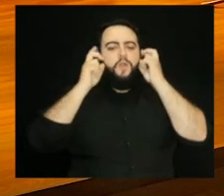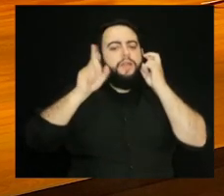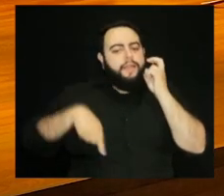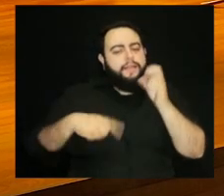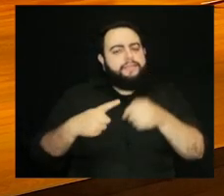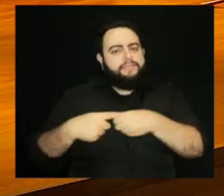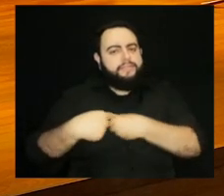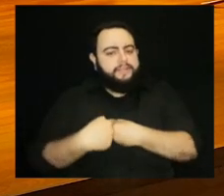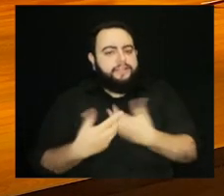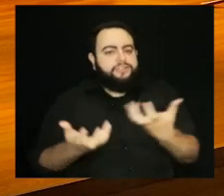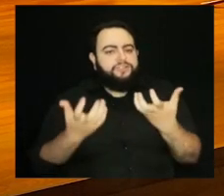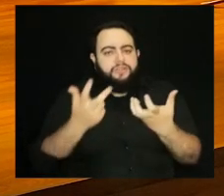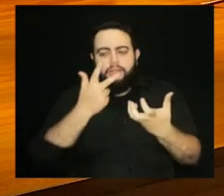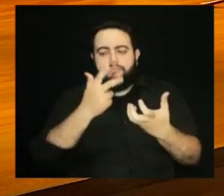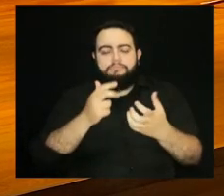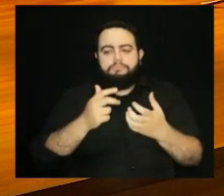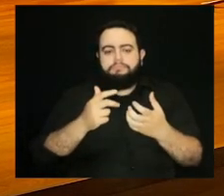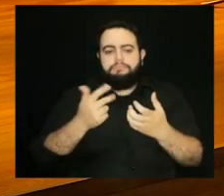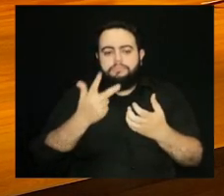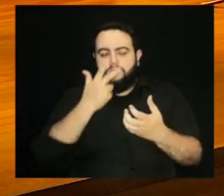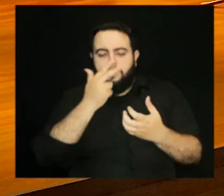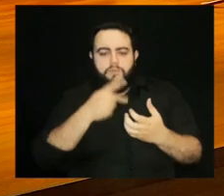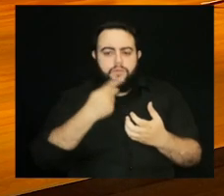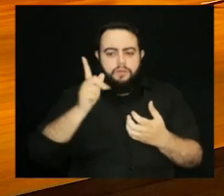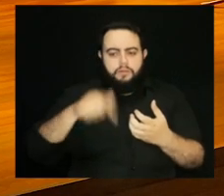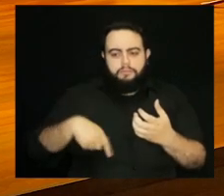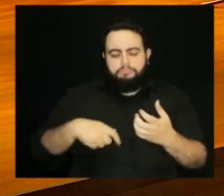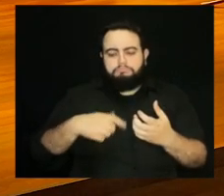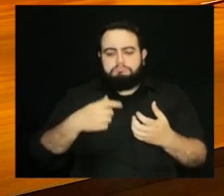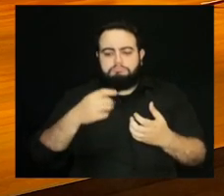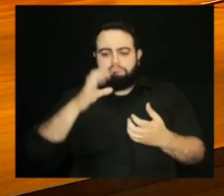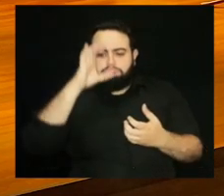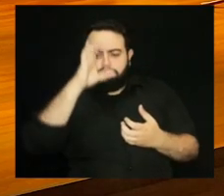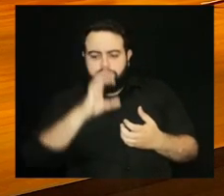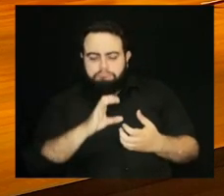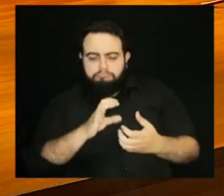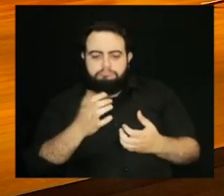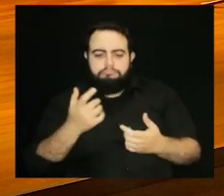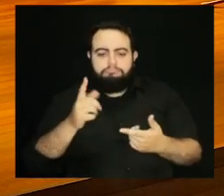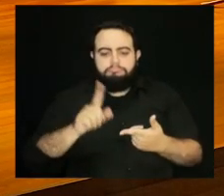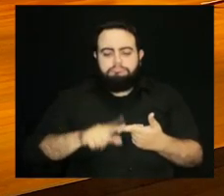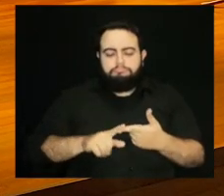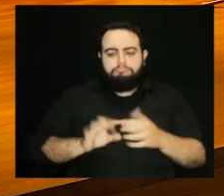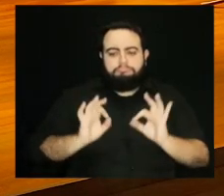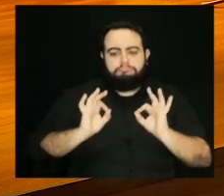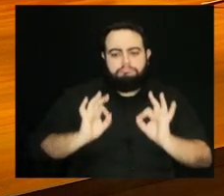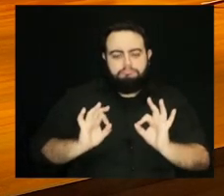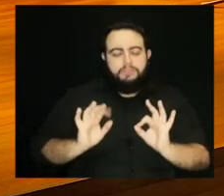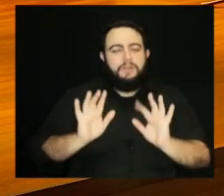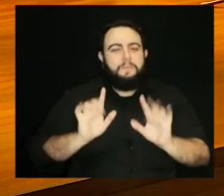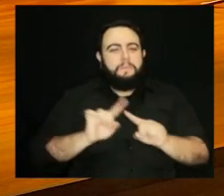se pretendia civilizada ter pessoas que pertenciam a outras pessoas. Então começou uma campanha de